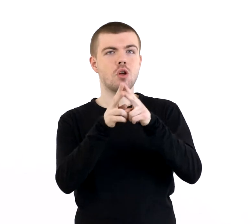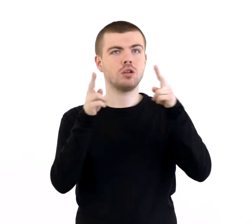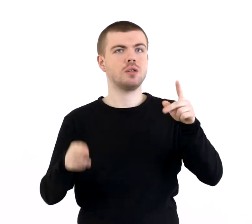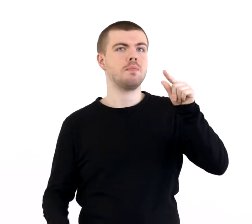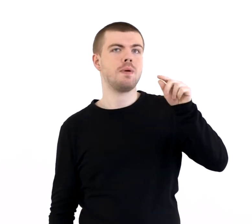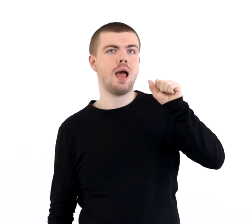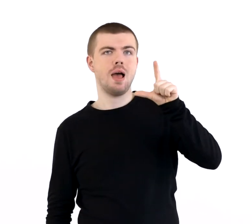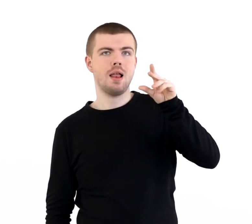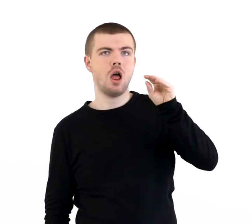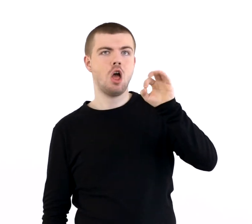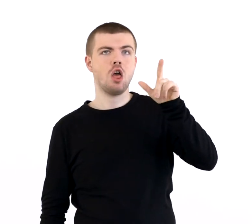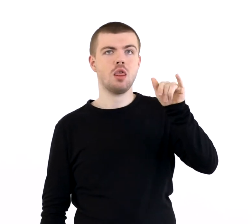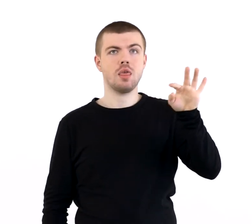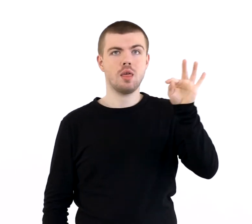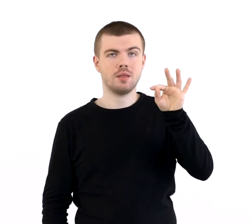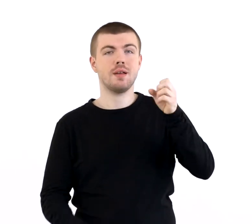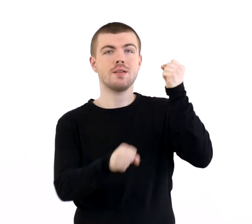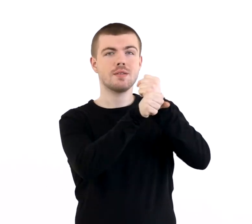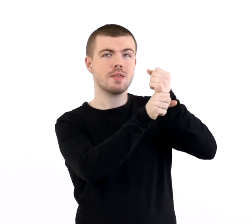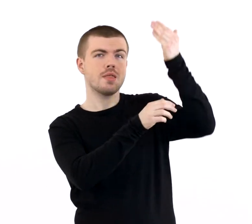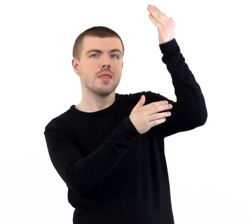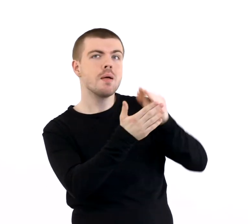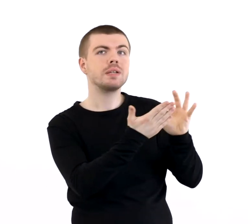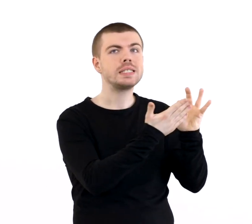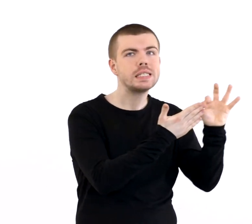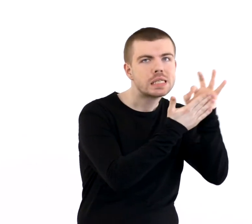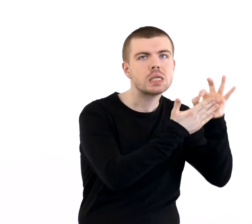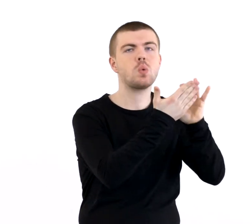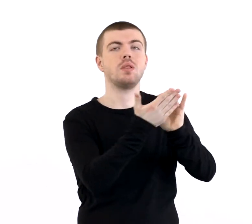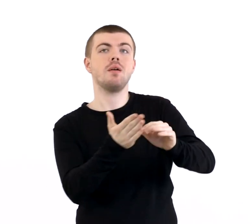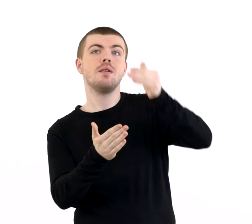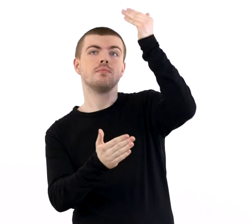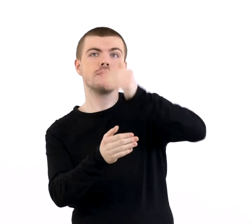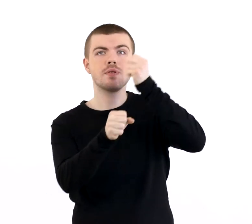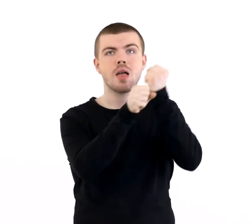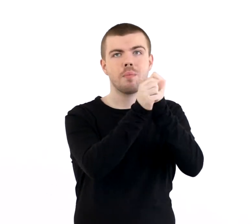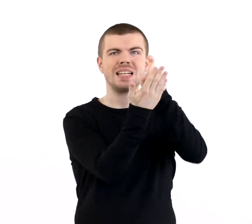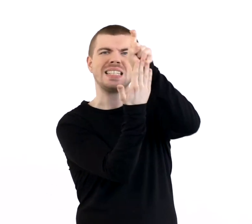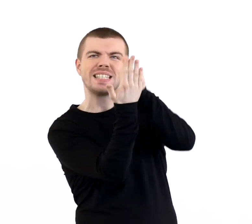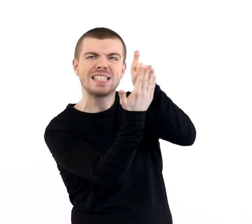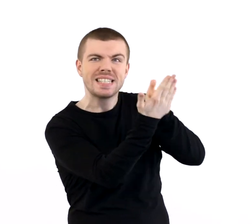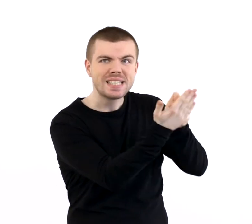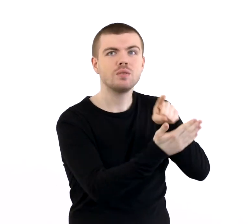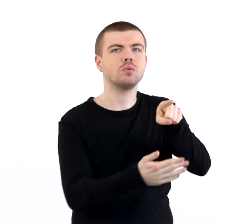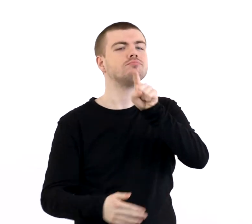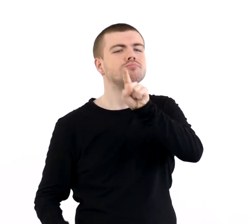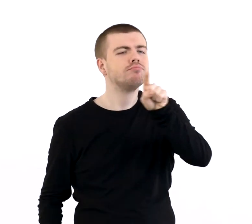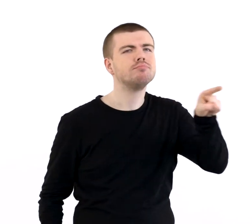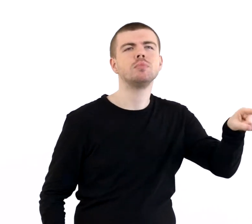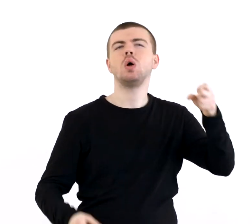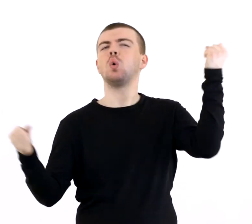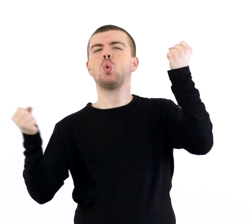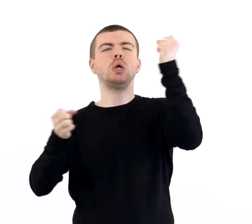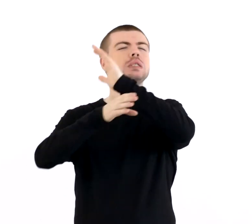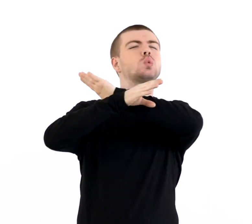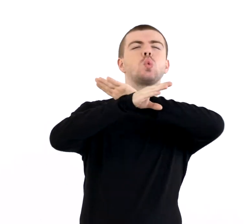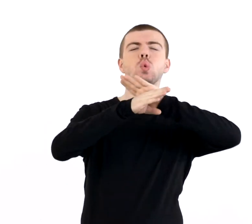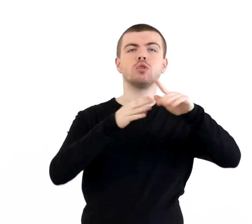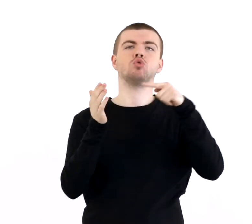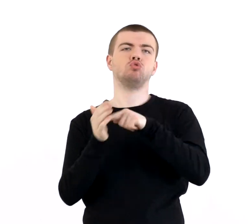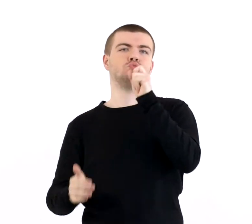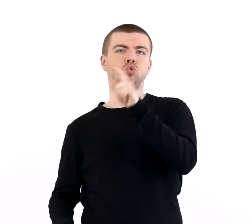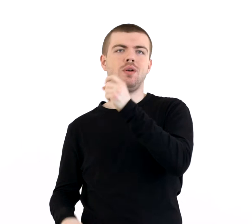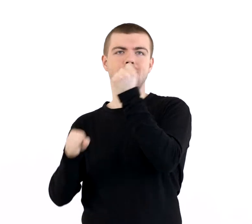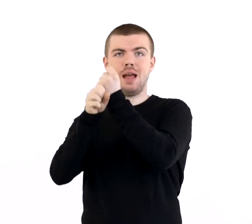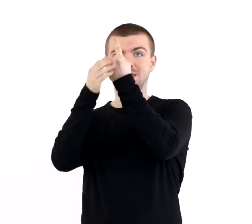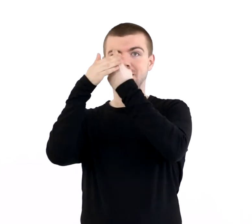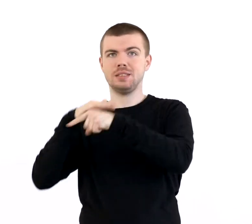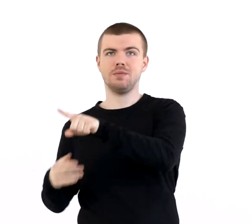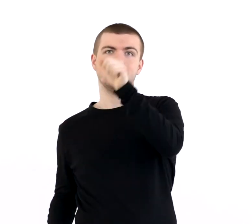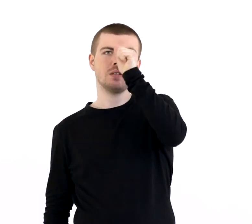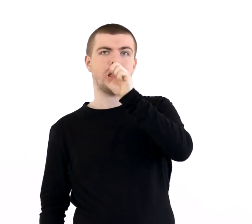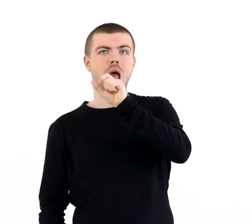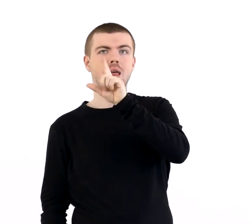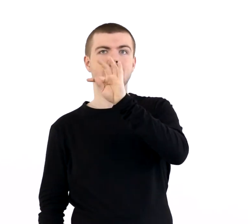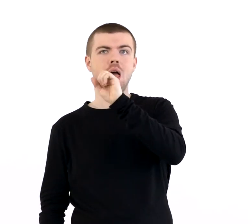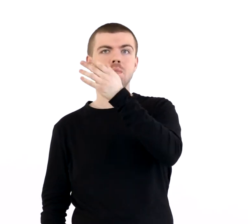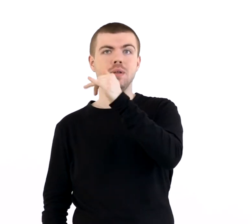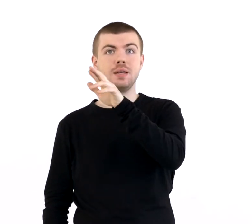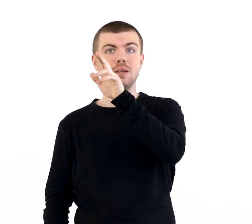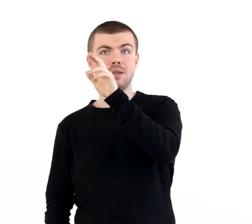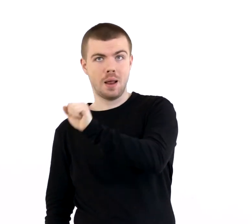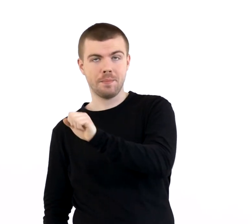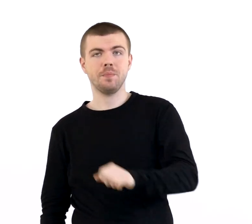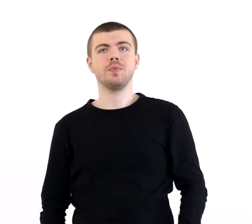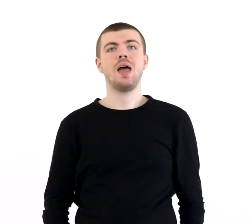Jednymi z najważniejszych rysunków naskalnymi okresu paleolitu są zachowane ryty naskalne w jaskini Altamira.